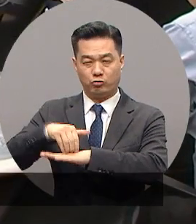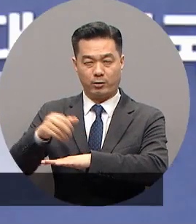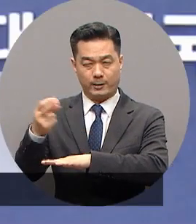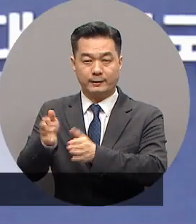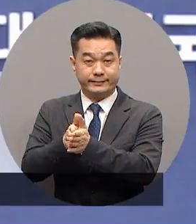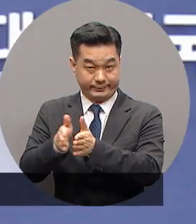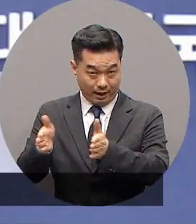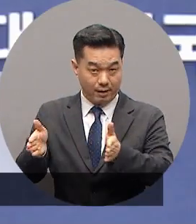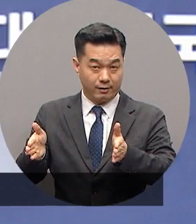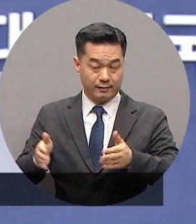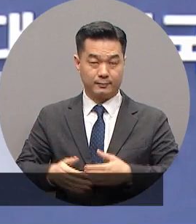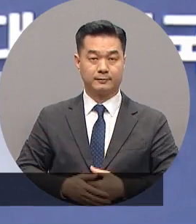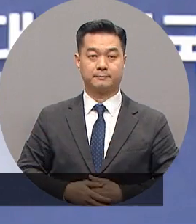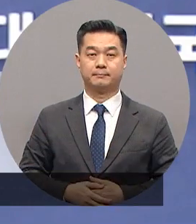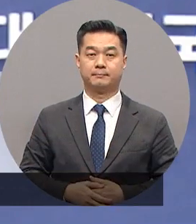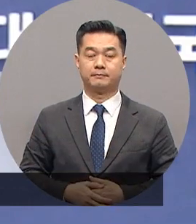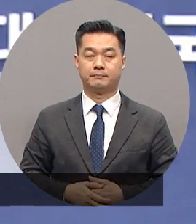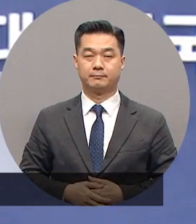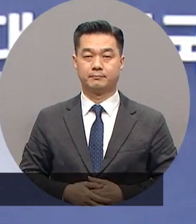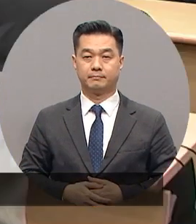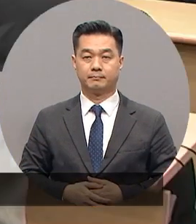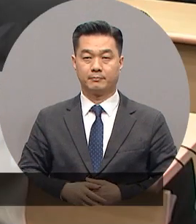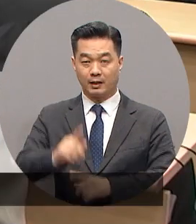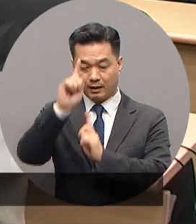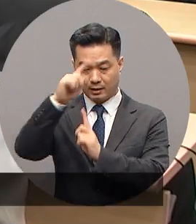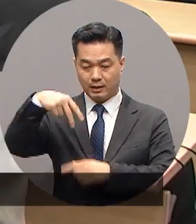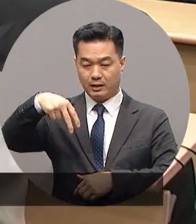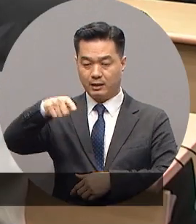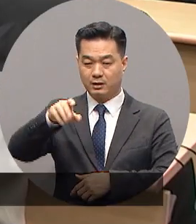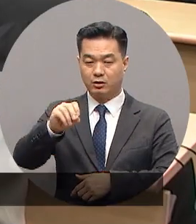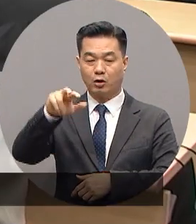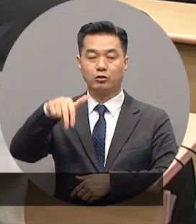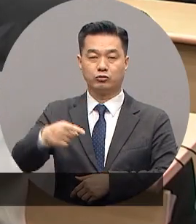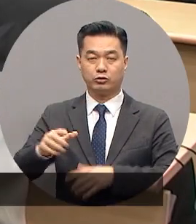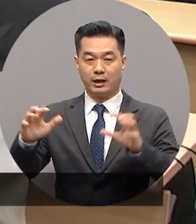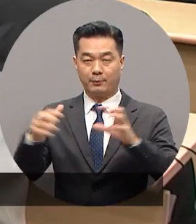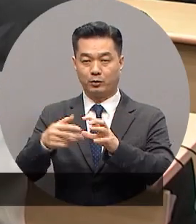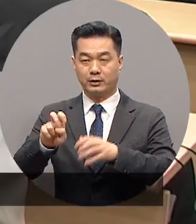해상 사격과 해상 기동 훈련을 제기할 방침이라고 밝혔습니다.